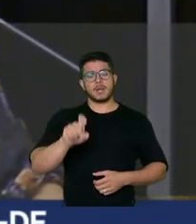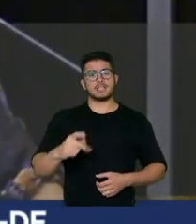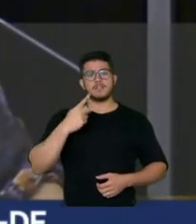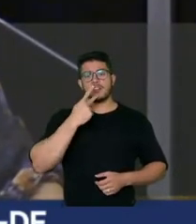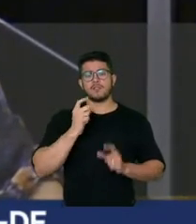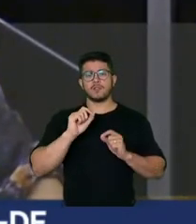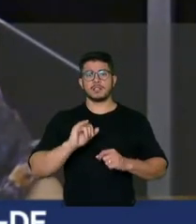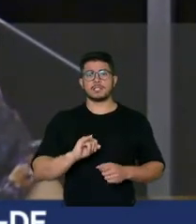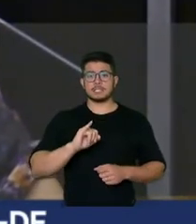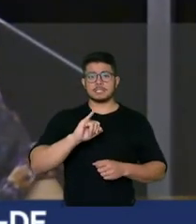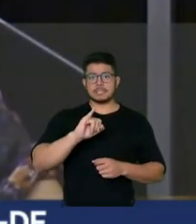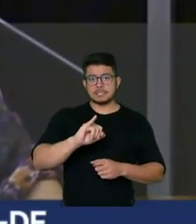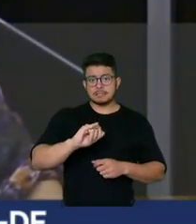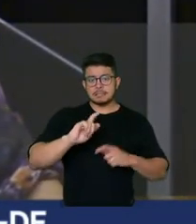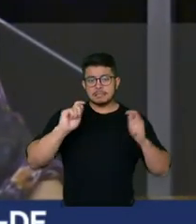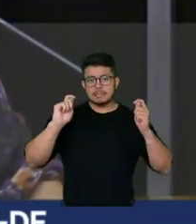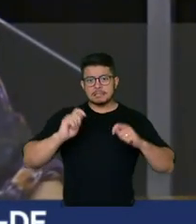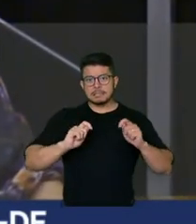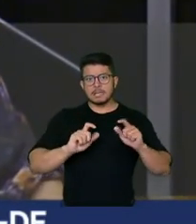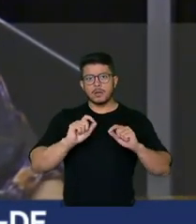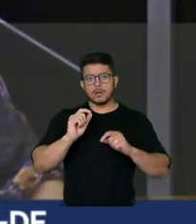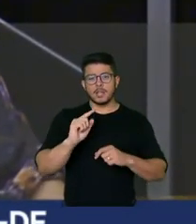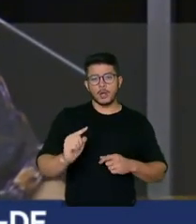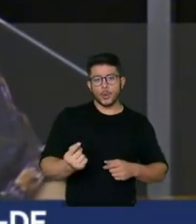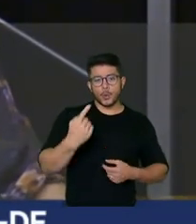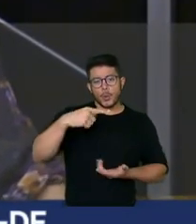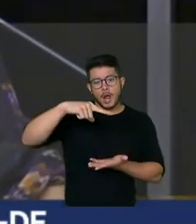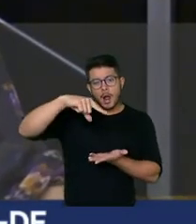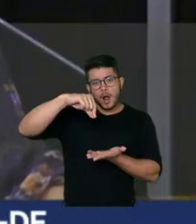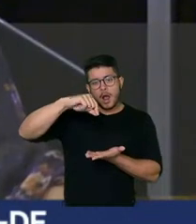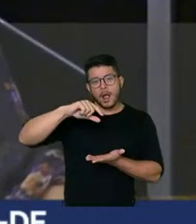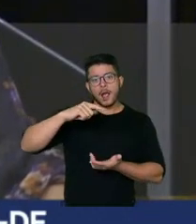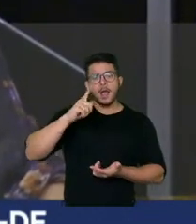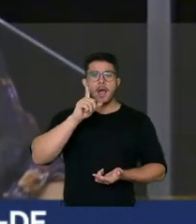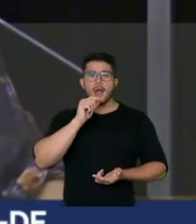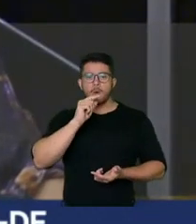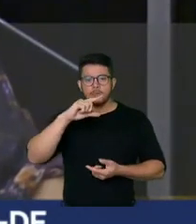LEMBRO MUITO DE MÁRTIR QUANDO FALAVA, POR ÚNICA GOTA DE ORVALHO, CONSEGUE VER TODAS AS CORES DA NATUREZA. E